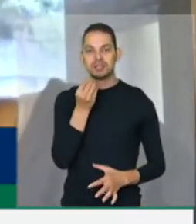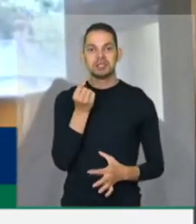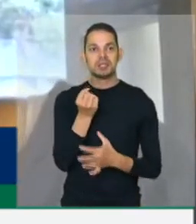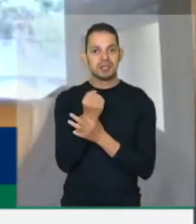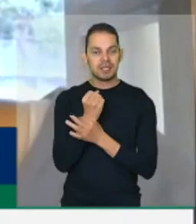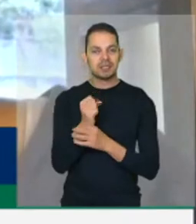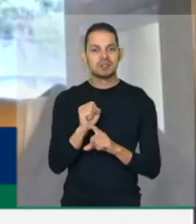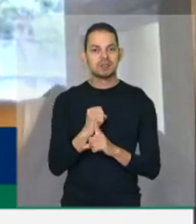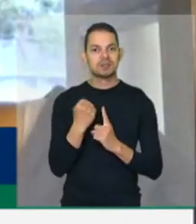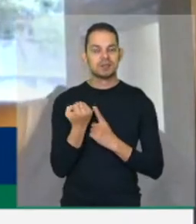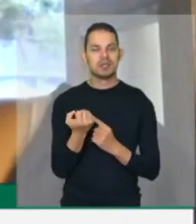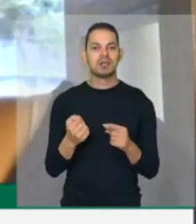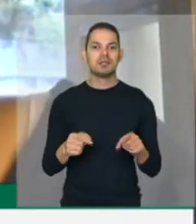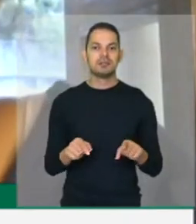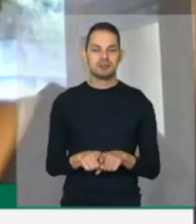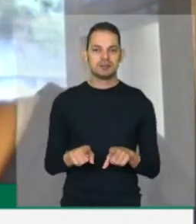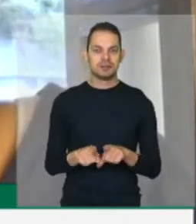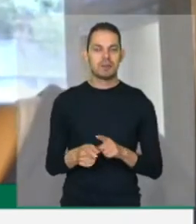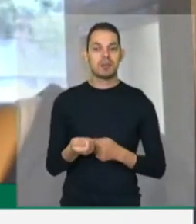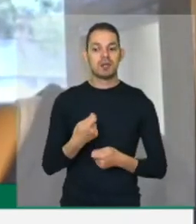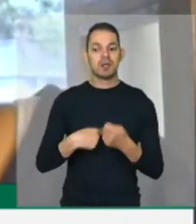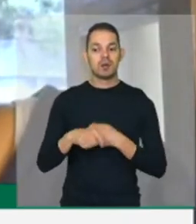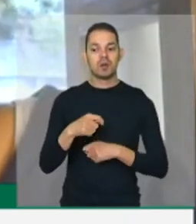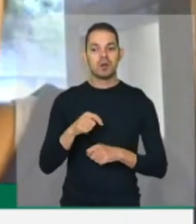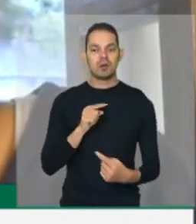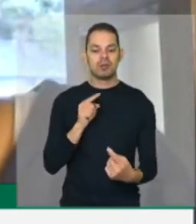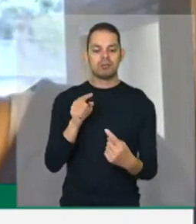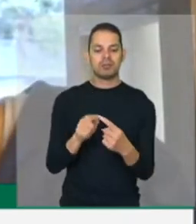DO SETOR DE EVENTOS E, DEPOIS, EM DECORRÊNCIA DISSO... POR